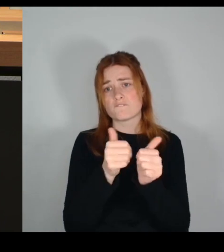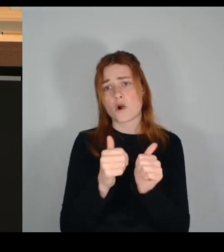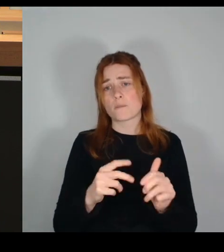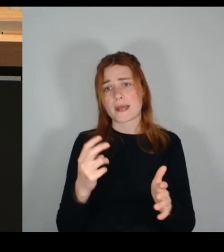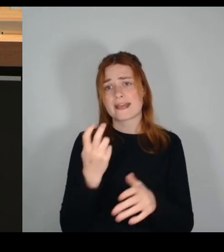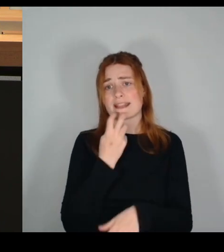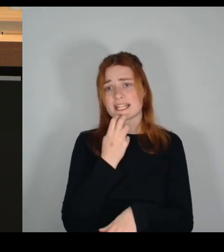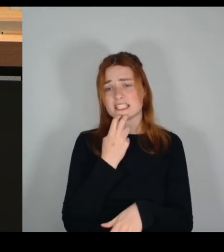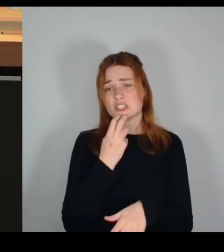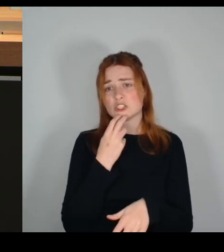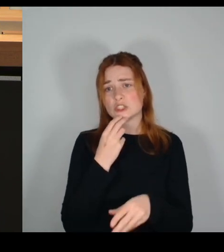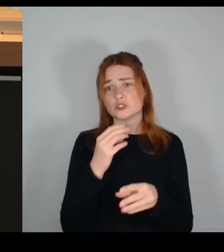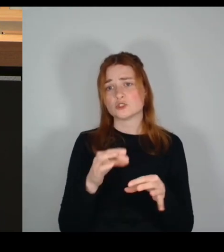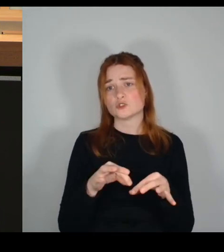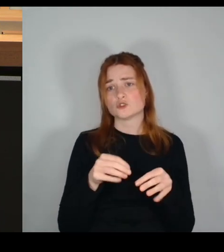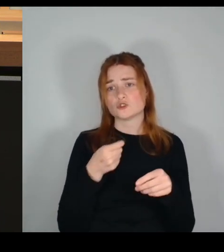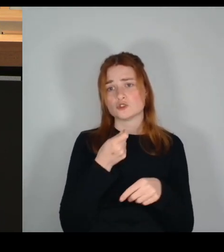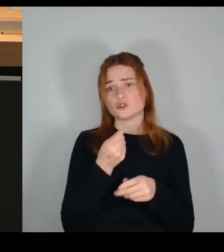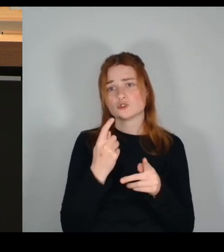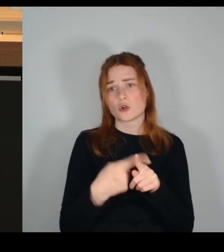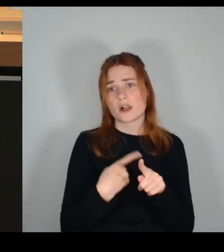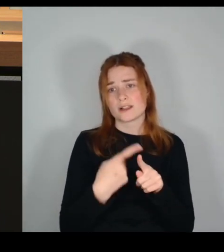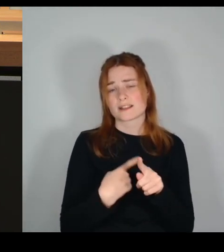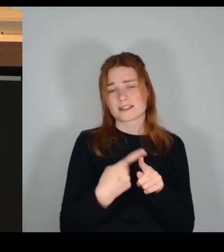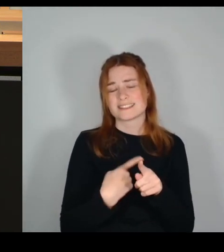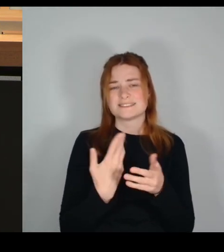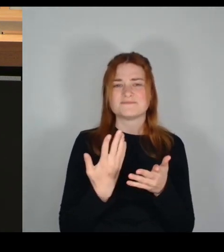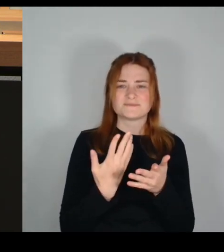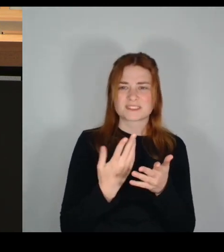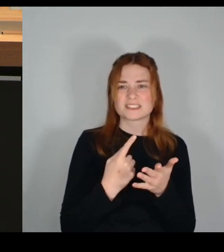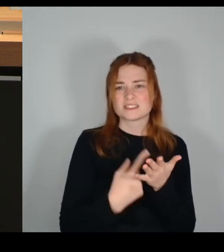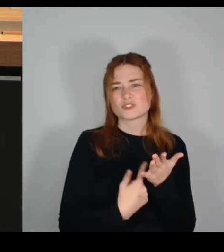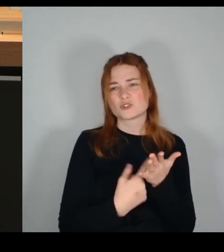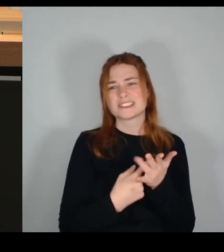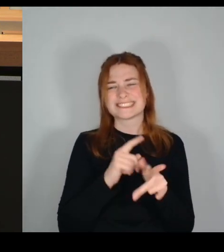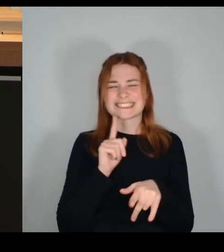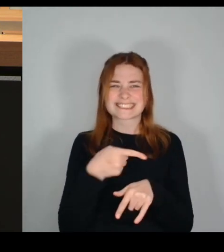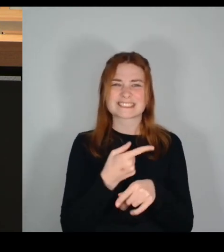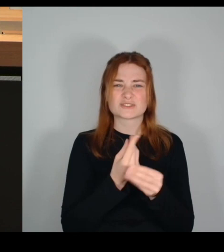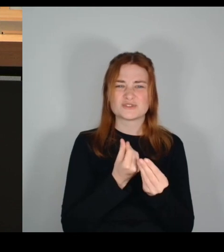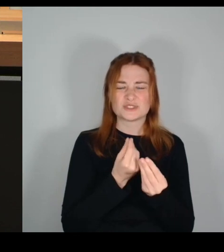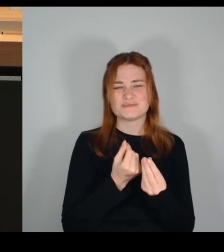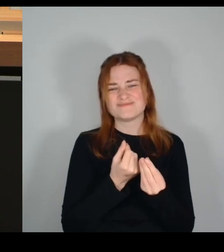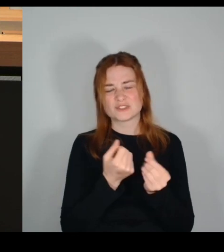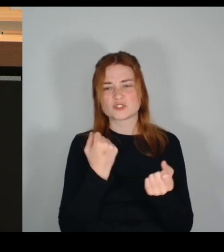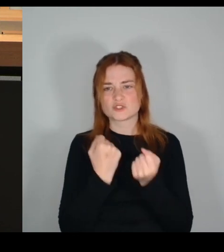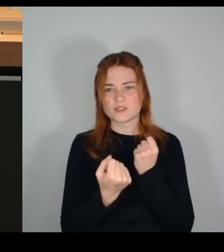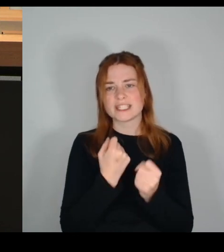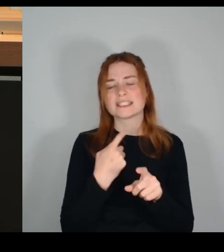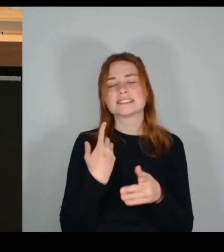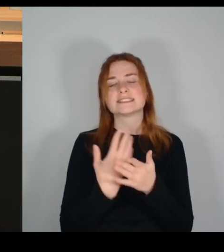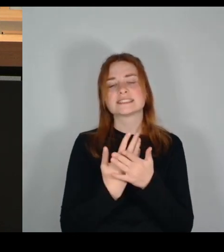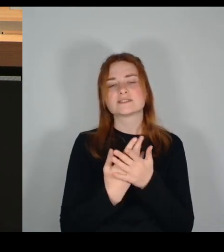haben, davon profitieren können. Dieses Erfolgsmodell wird aber gerade durch die neue Richtlinie der Sozialsenatorin